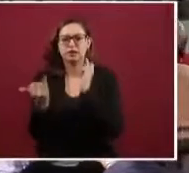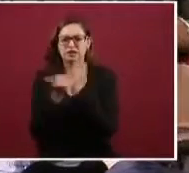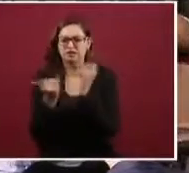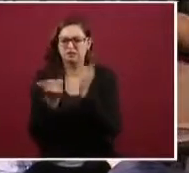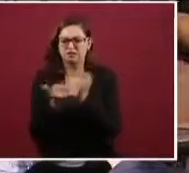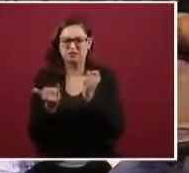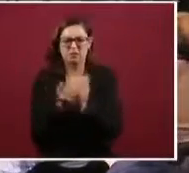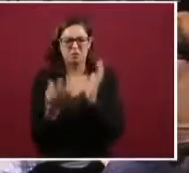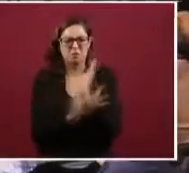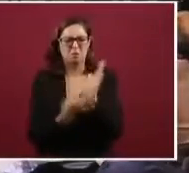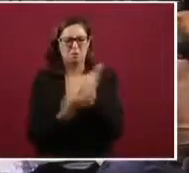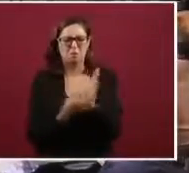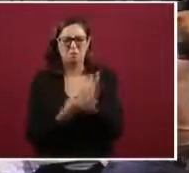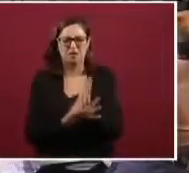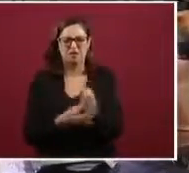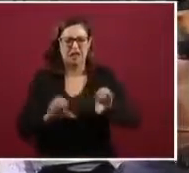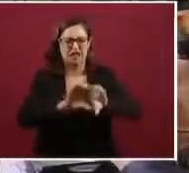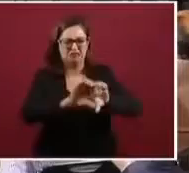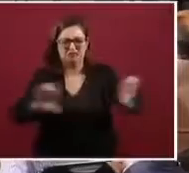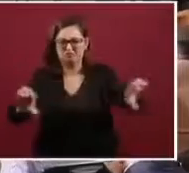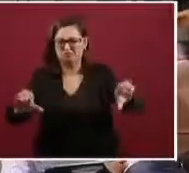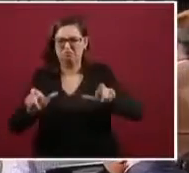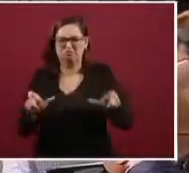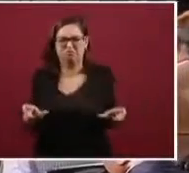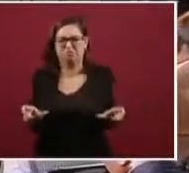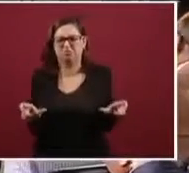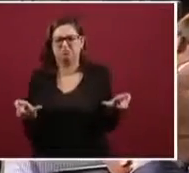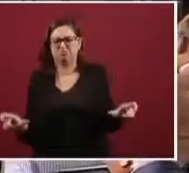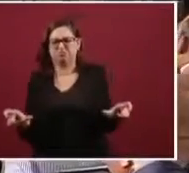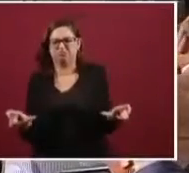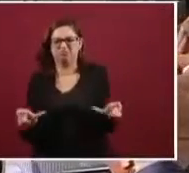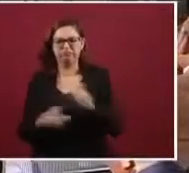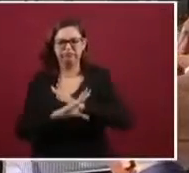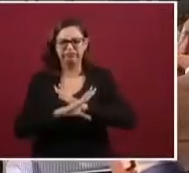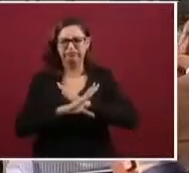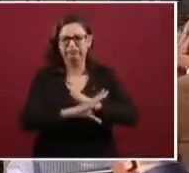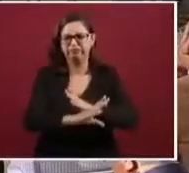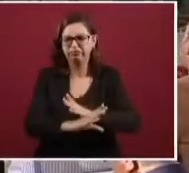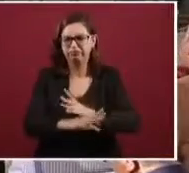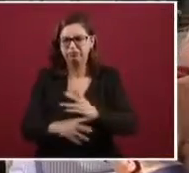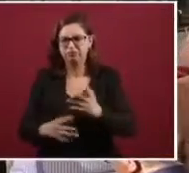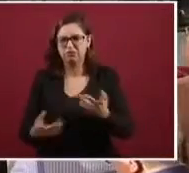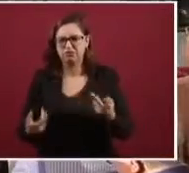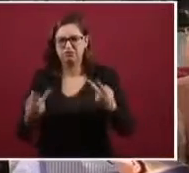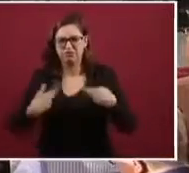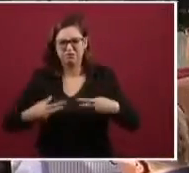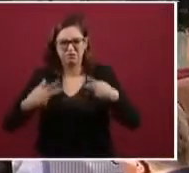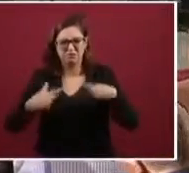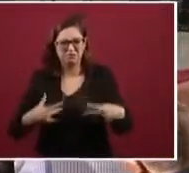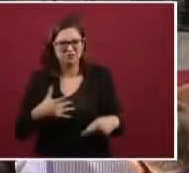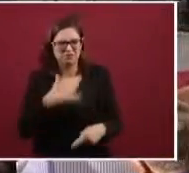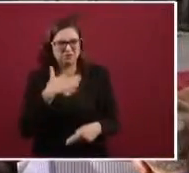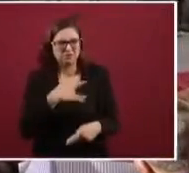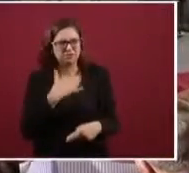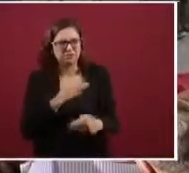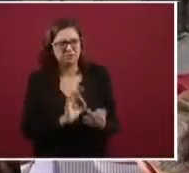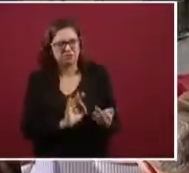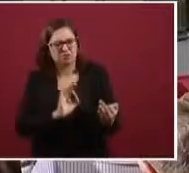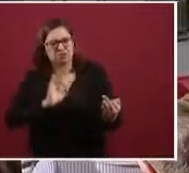cosas que de repente hacían la presencia de las personas en Palacio Nacional algo como muy receptivo.